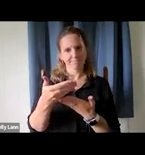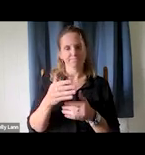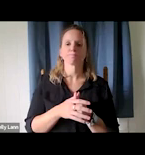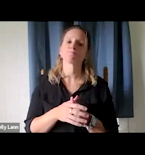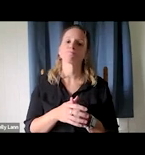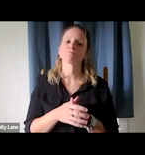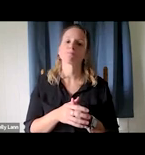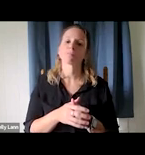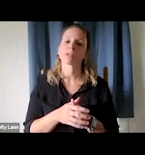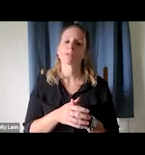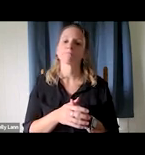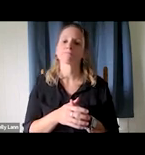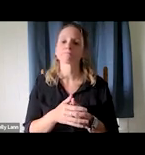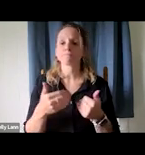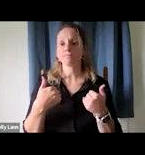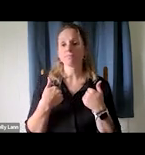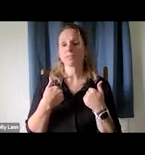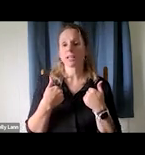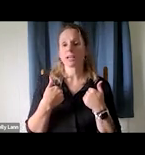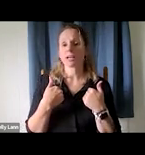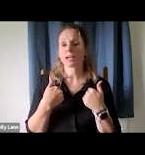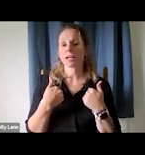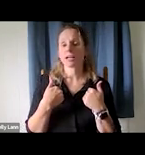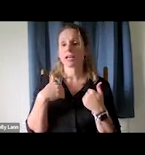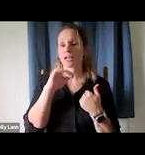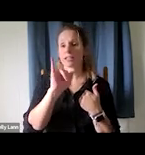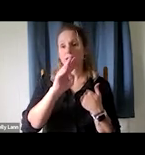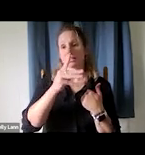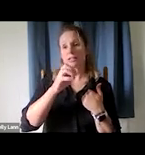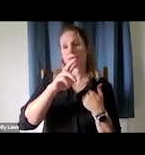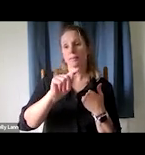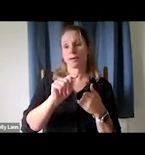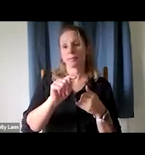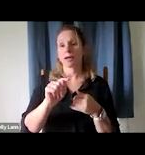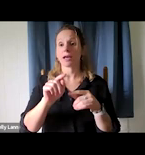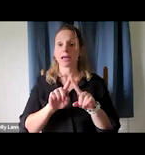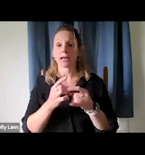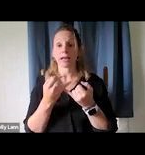El reclamante tiene una deficiencia incapacitante independiente de la DAA.